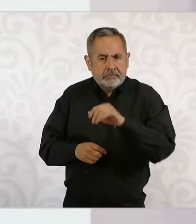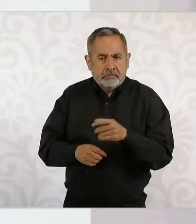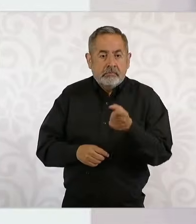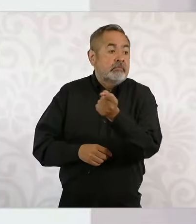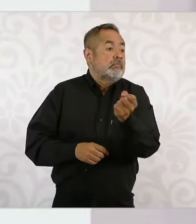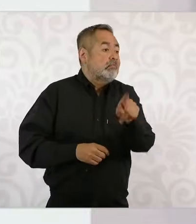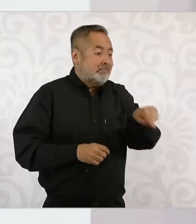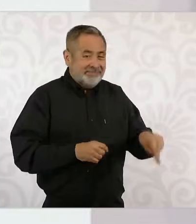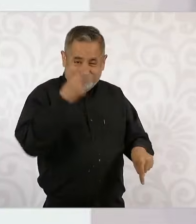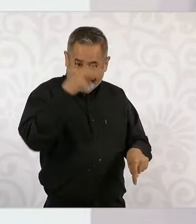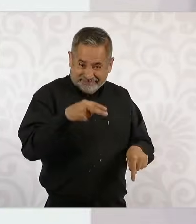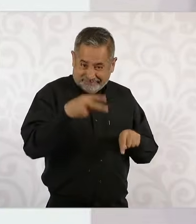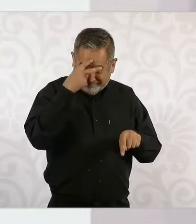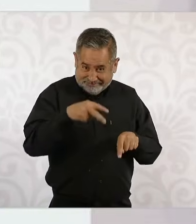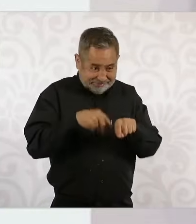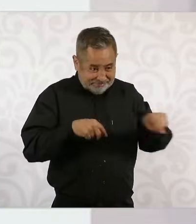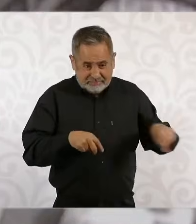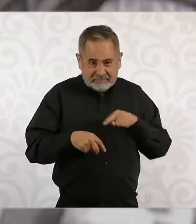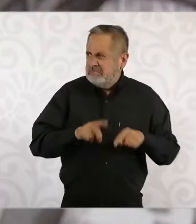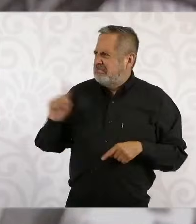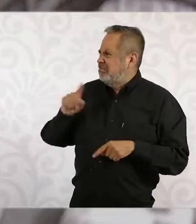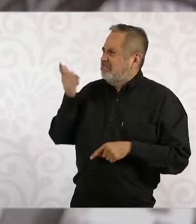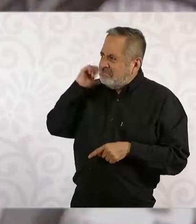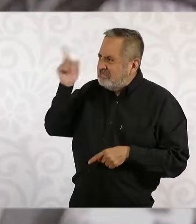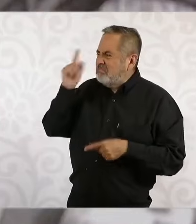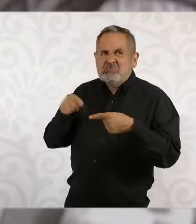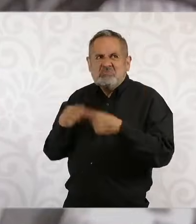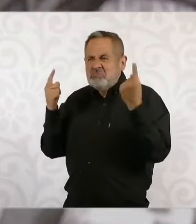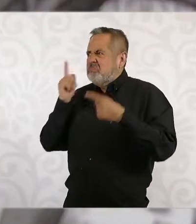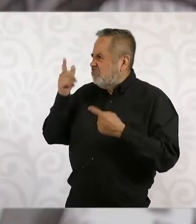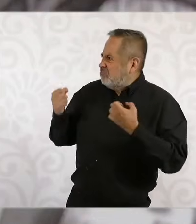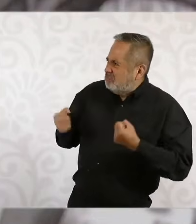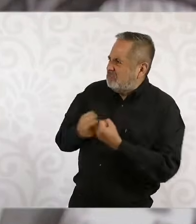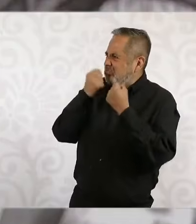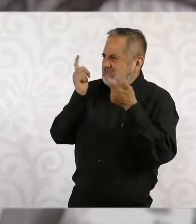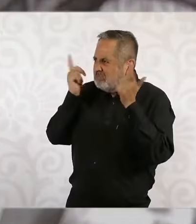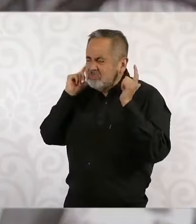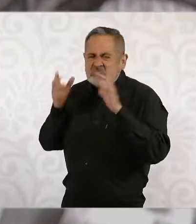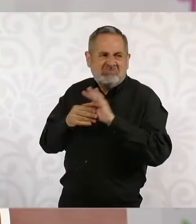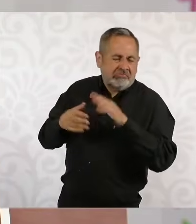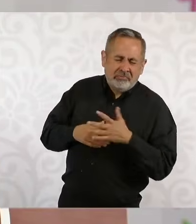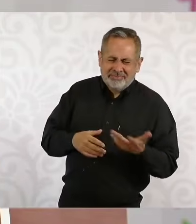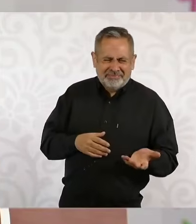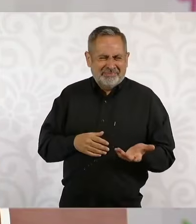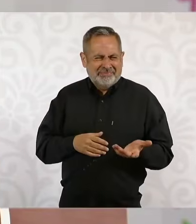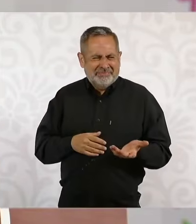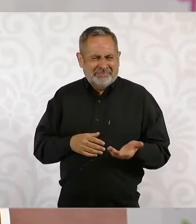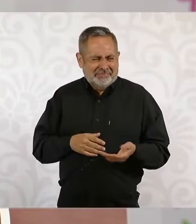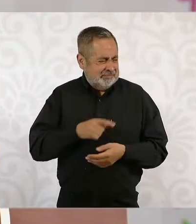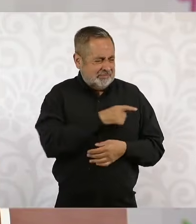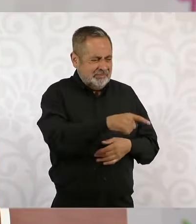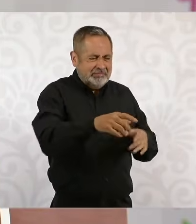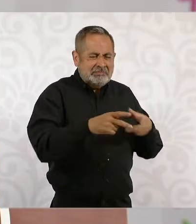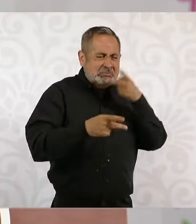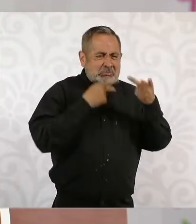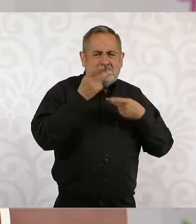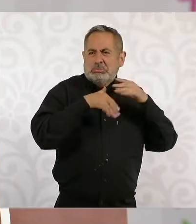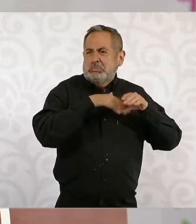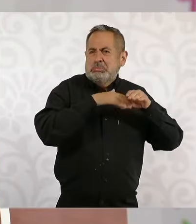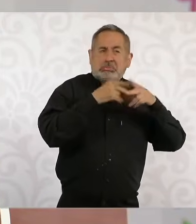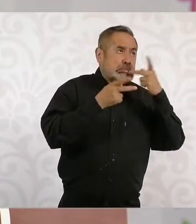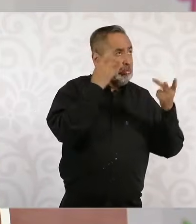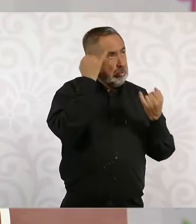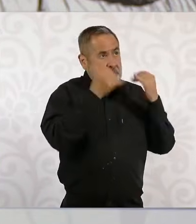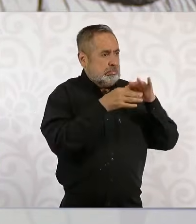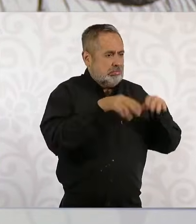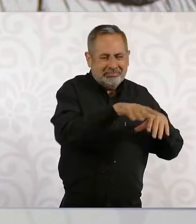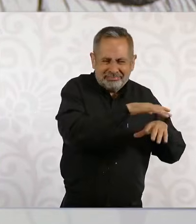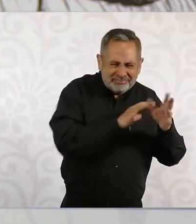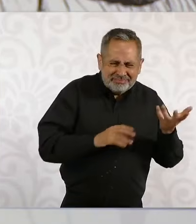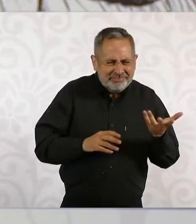buena relación aquí, o sea, buscan la oposición en México, los comentócratas, además de las mentiras